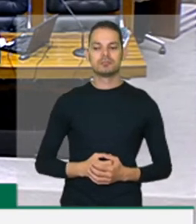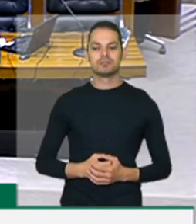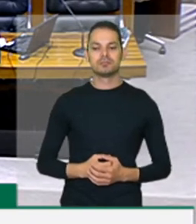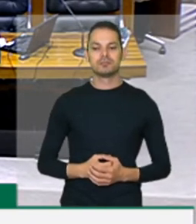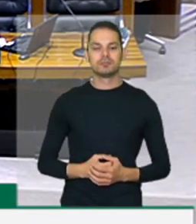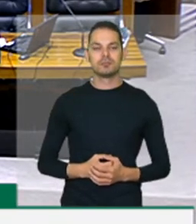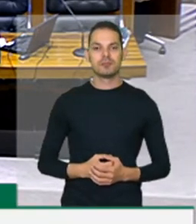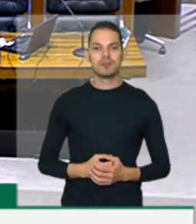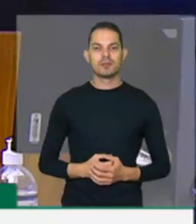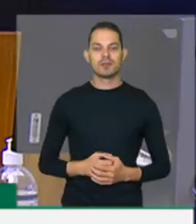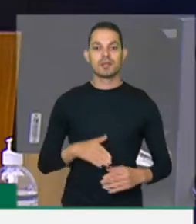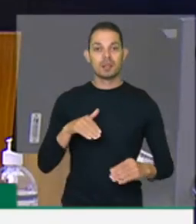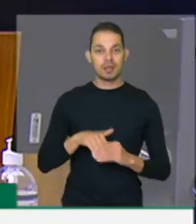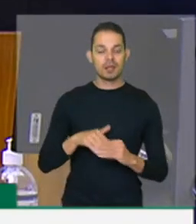VINÍCIUS CARVALHO. PARA ENCAMINHAR A FAVOR DO